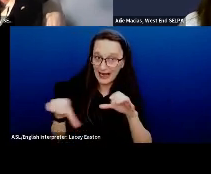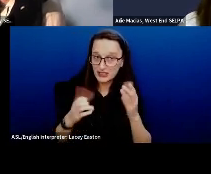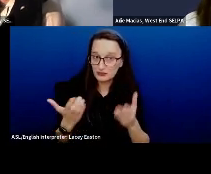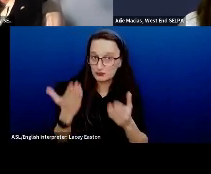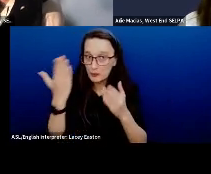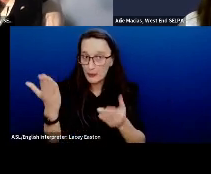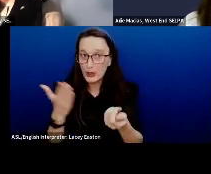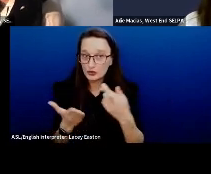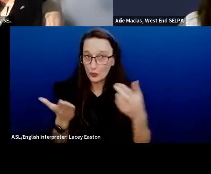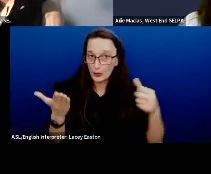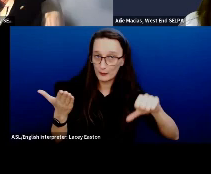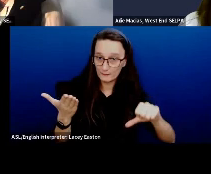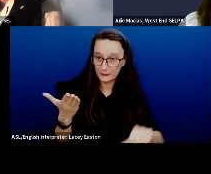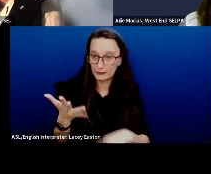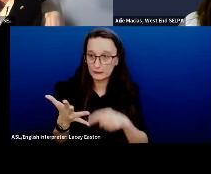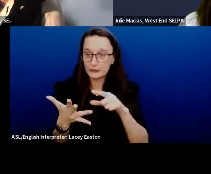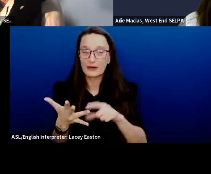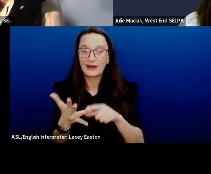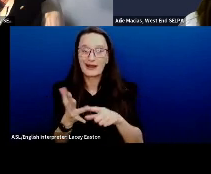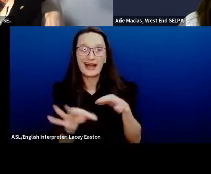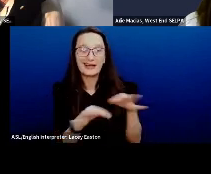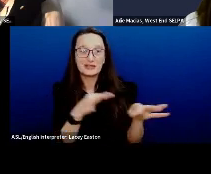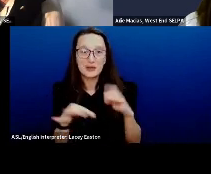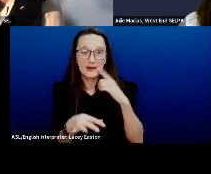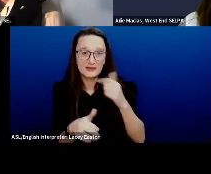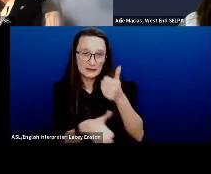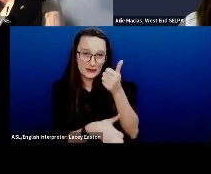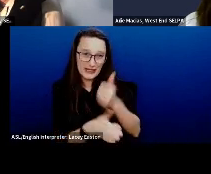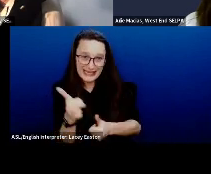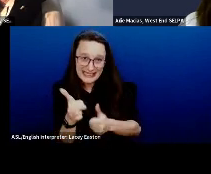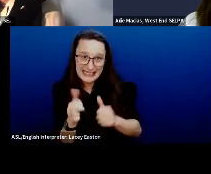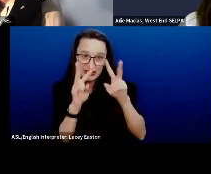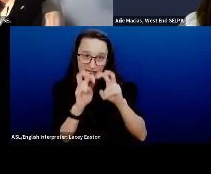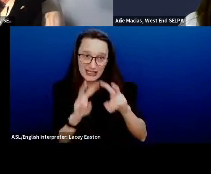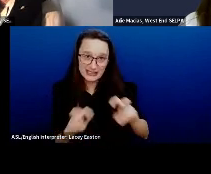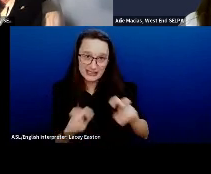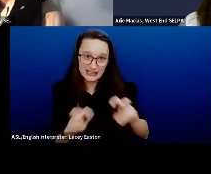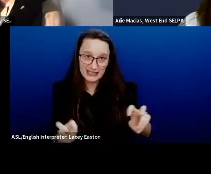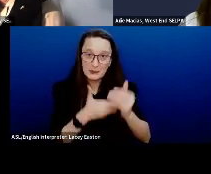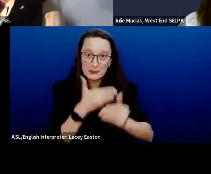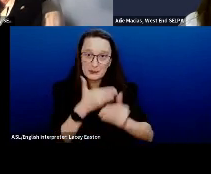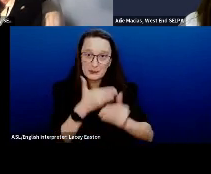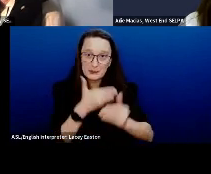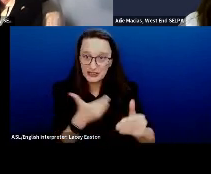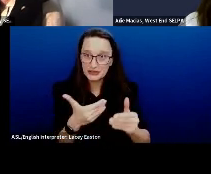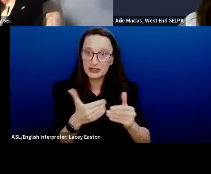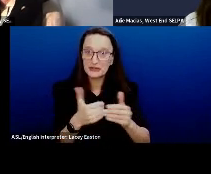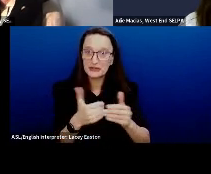de cada registro o informe del procedimiento de evaluación que la agencia utilizó como base para la acción propuesta o